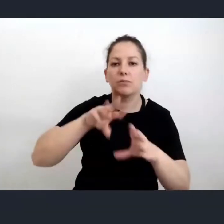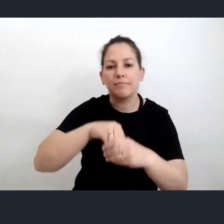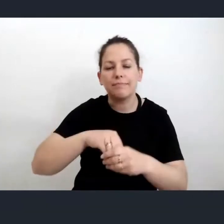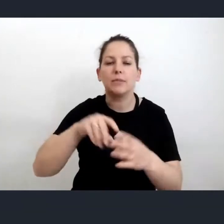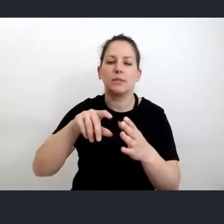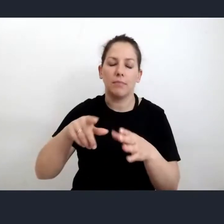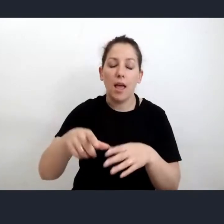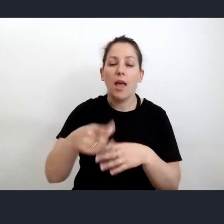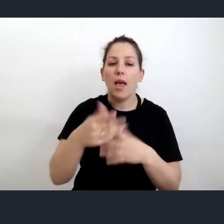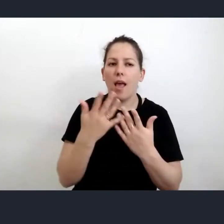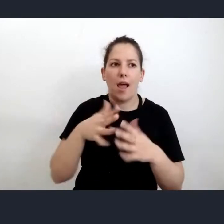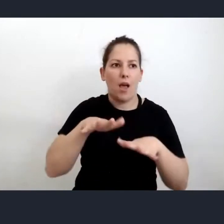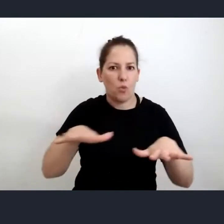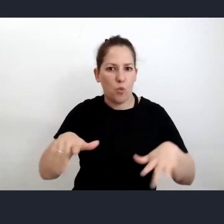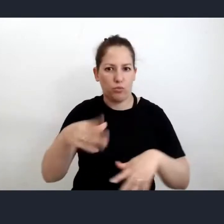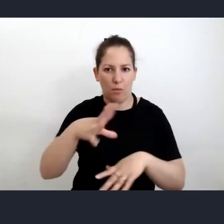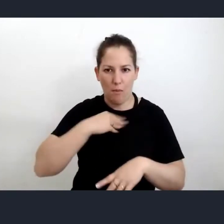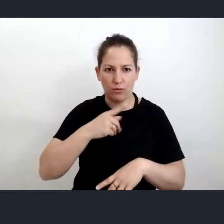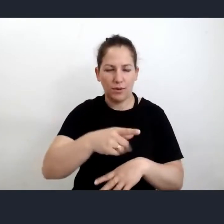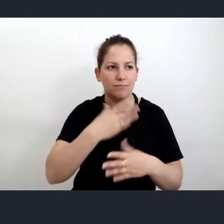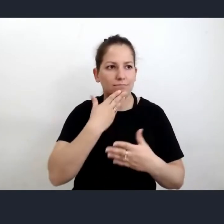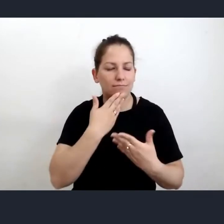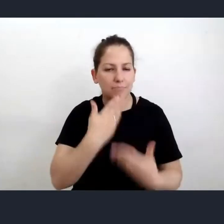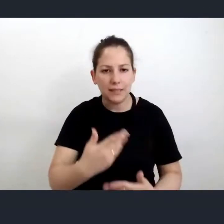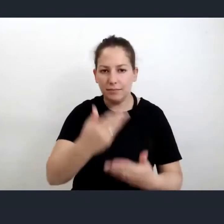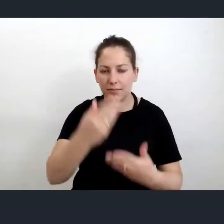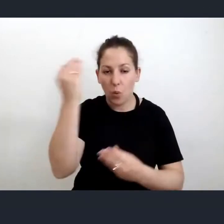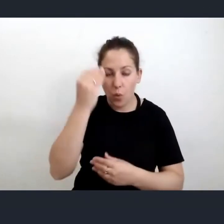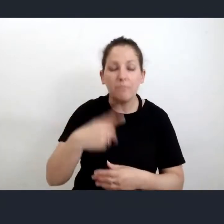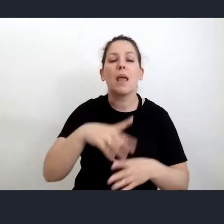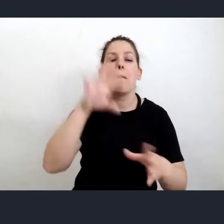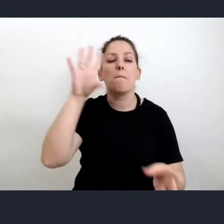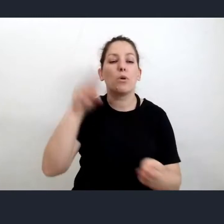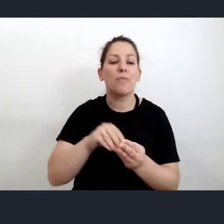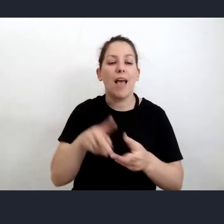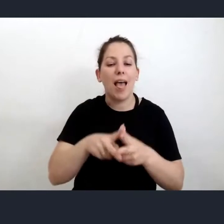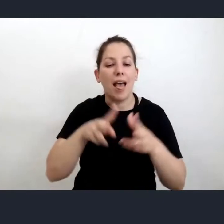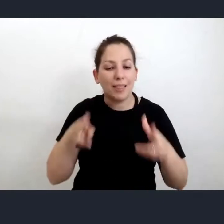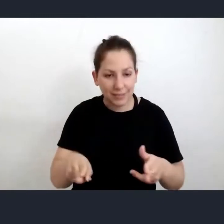ile dobrych rzeczy możemy z tego wyciągnąć. Ja myślę, że podsumowanie tej edycji, trzeciej edycji URBACT-u,